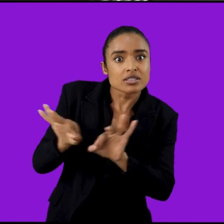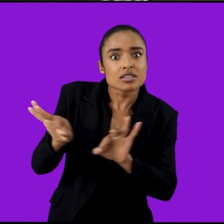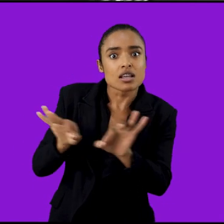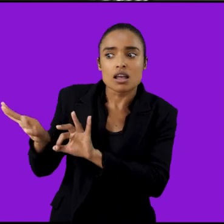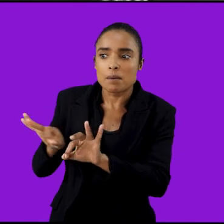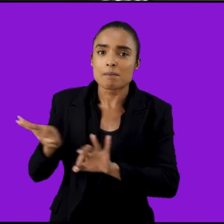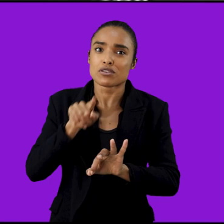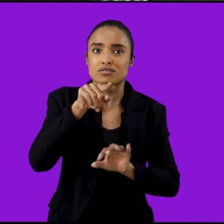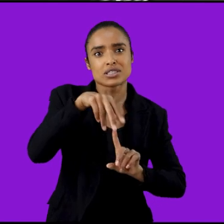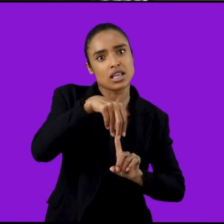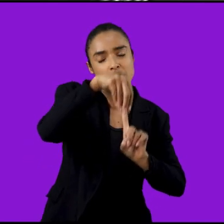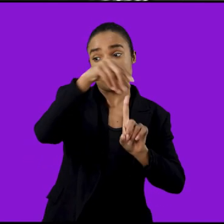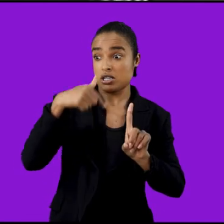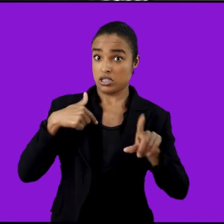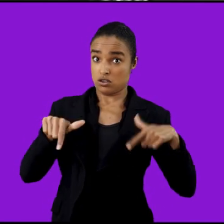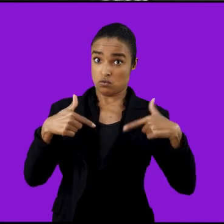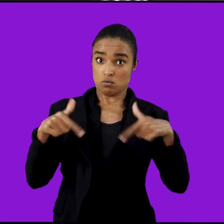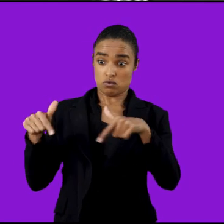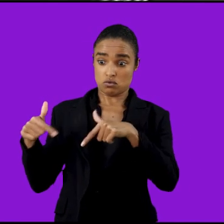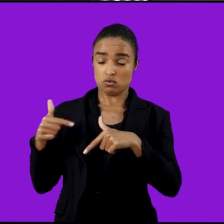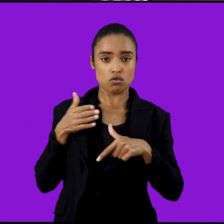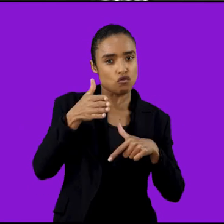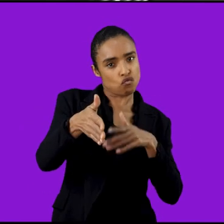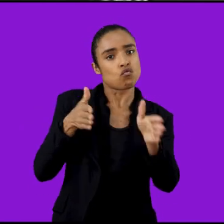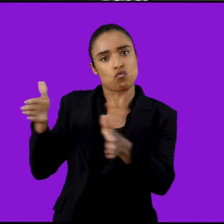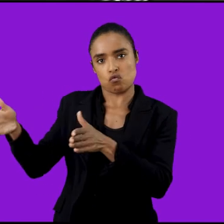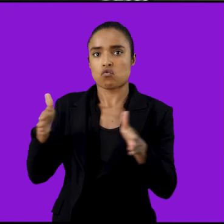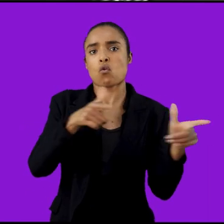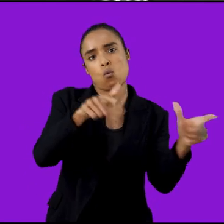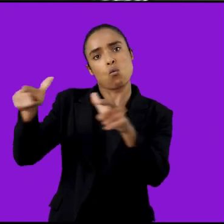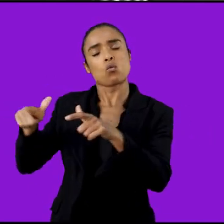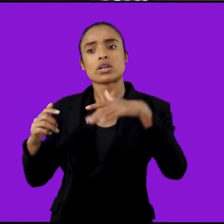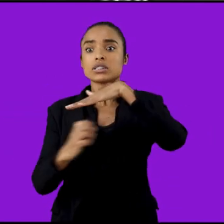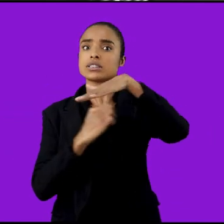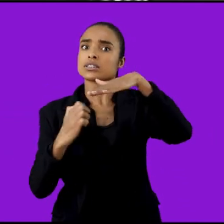faço um trabalho nas empresas ligadas à questão racial e eu tenho visto muita…